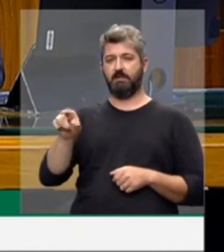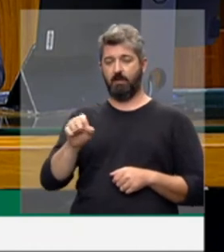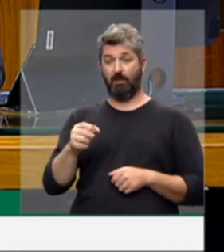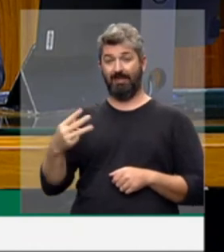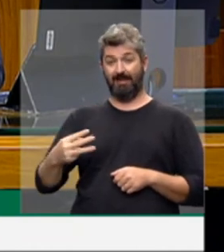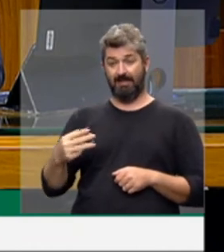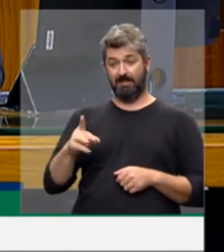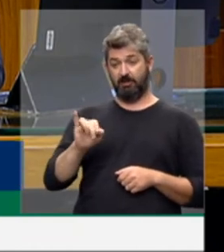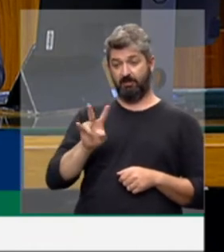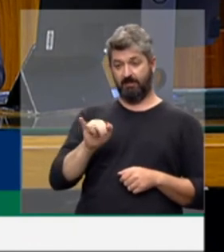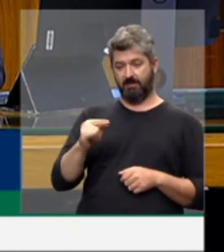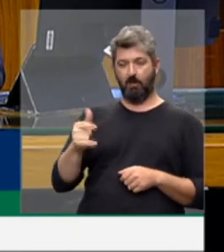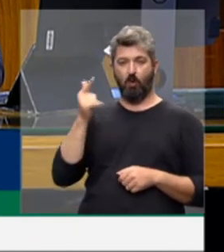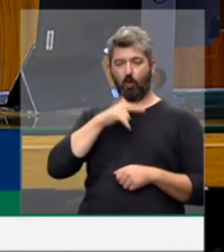SEI O QUANTO É SOFRIDO MANTER UM TIME DE SEGUNDA, DE